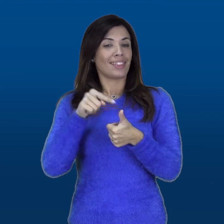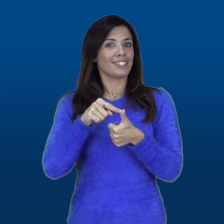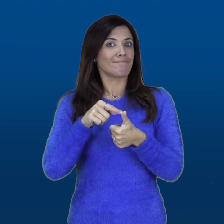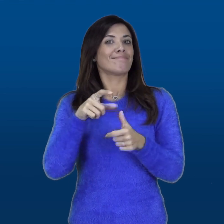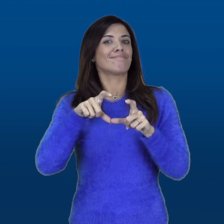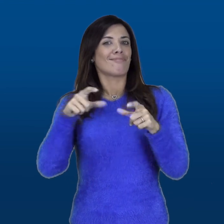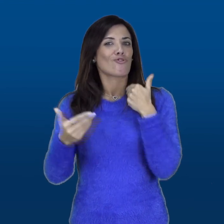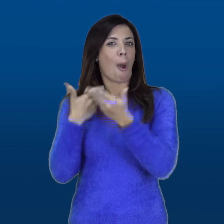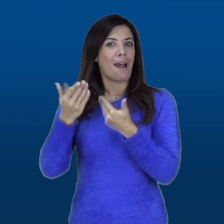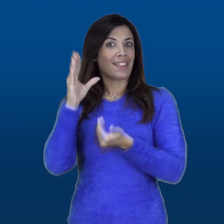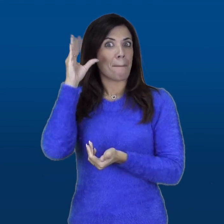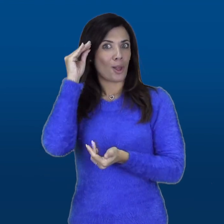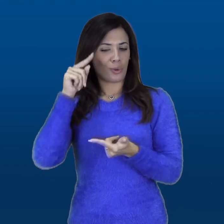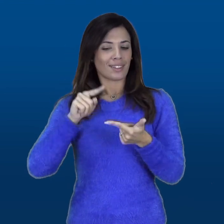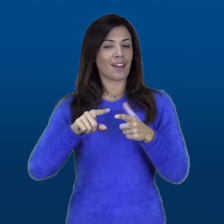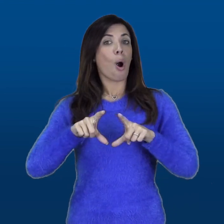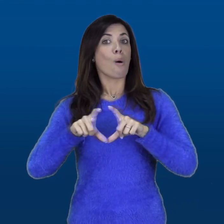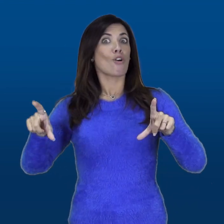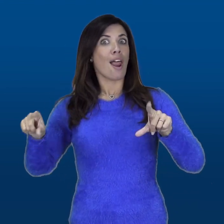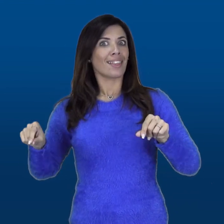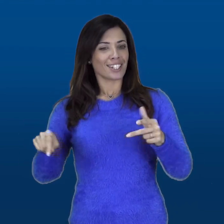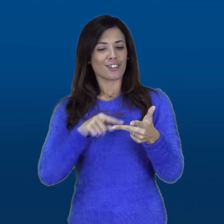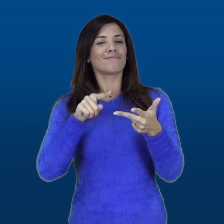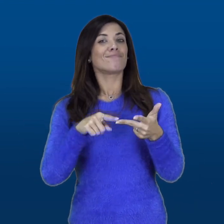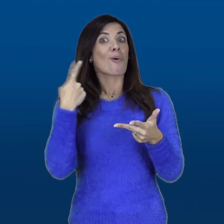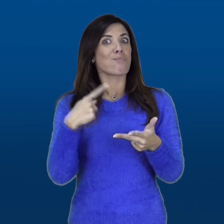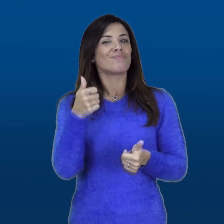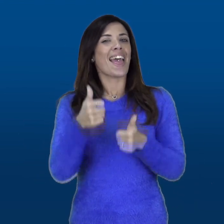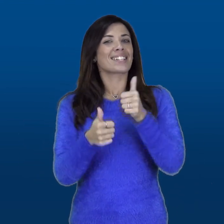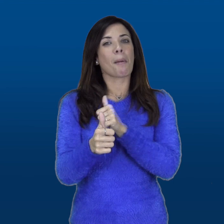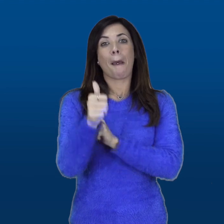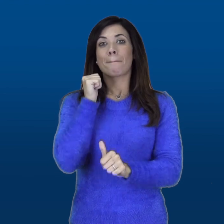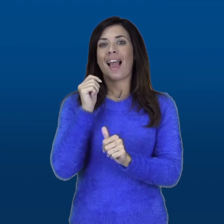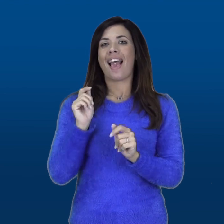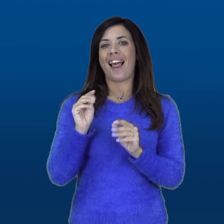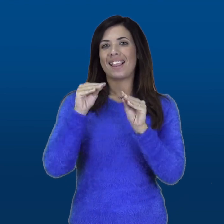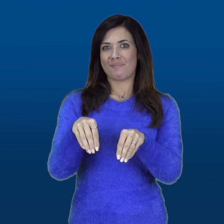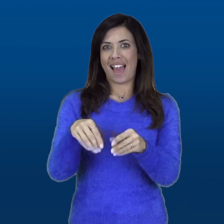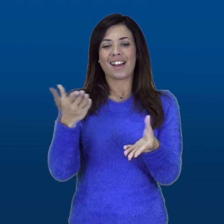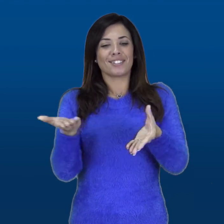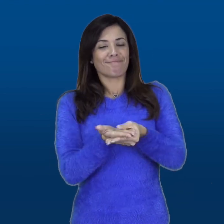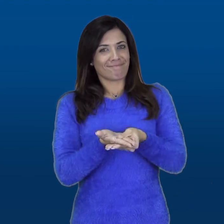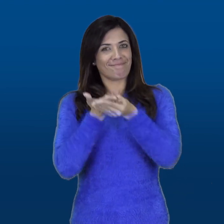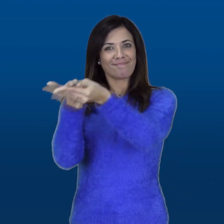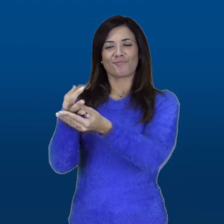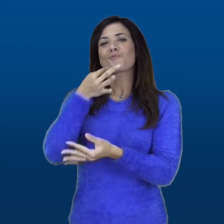servono quindi tre documenti: la domanda di ammissione, la ricevuta del pagamento delle tasse di esame e l'attestazione di superamento degli esami preliminari